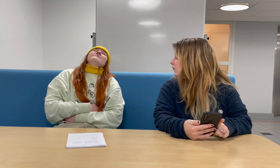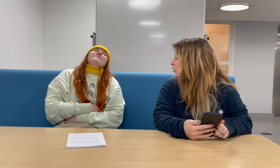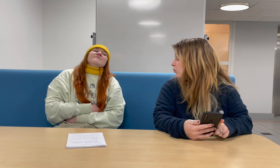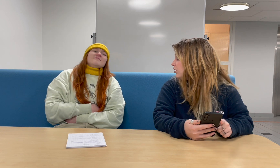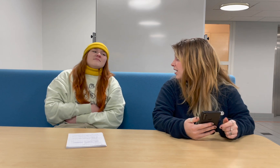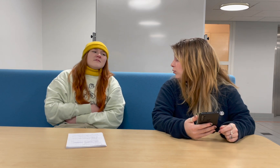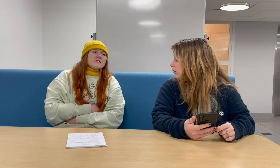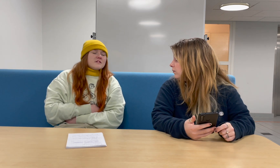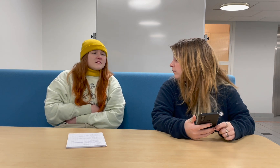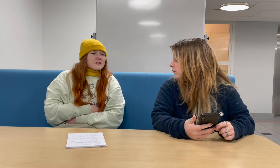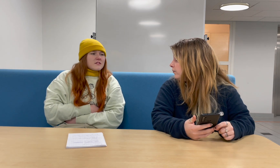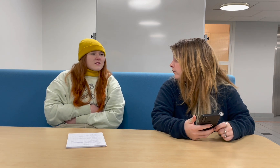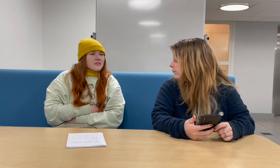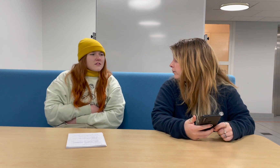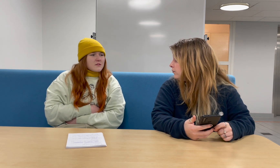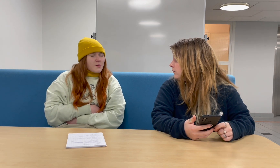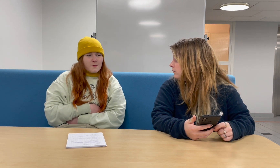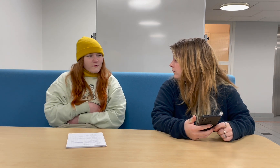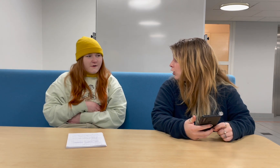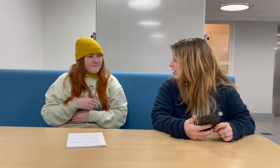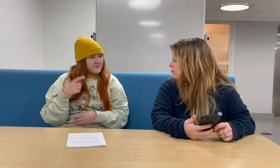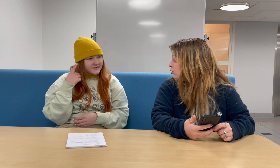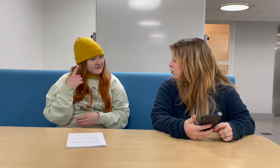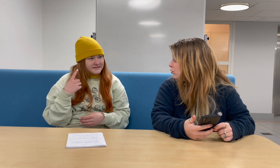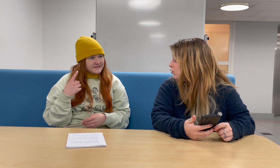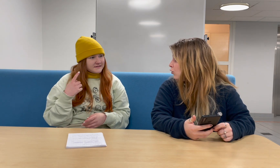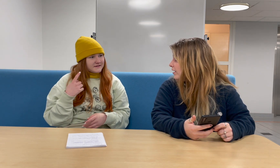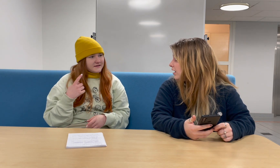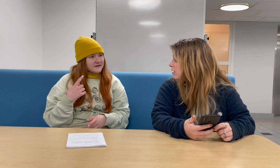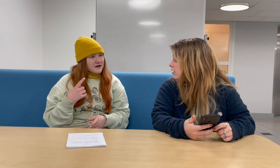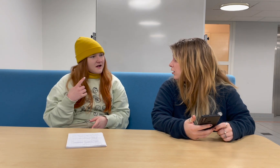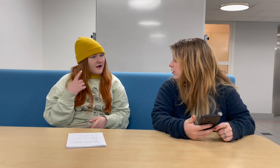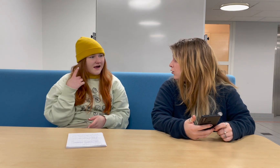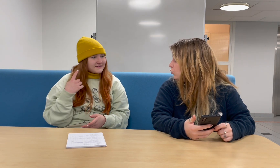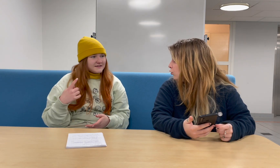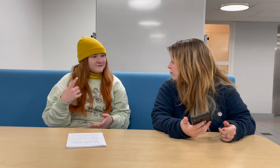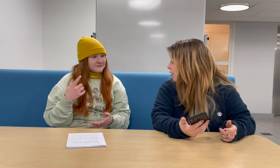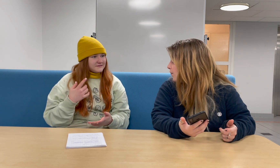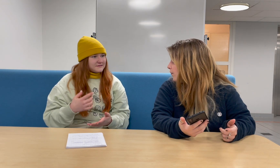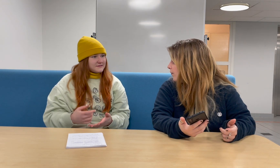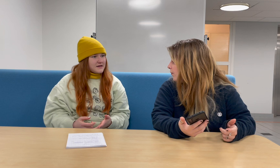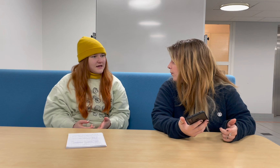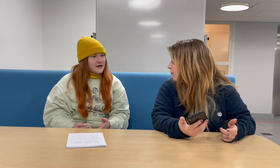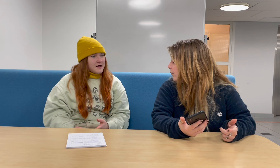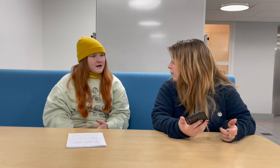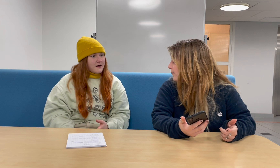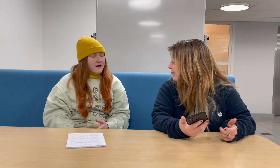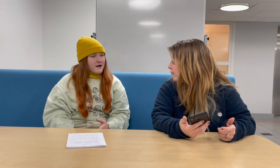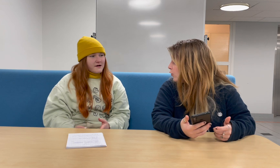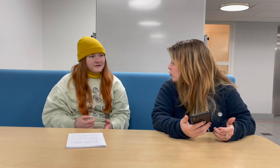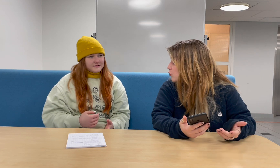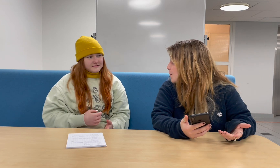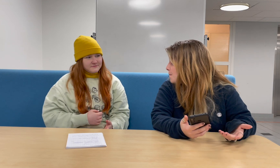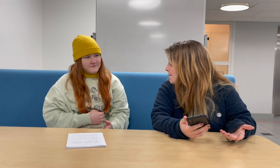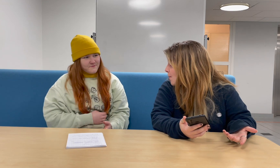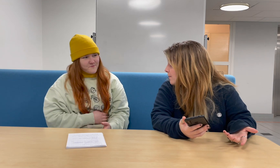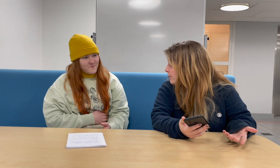Haluatko omenan? Omenan? (Englanniksi) Apple?